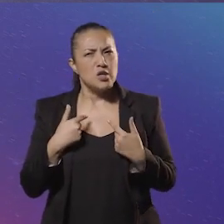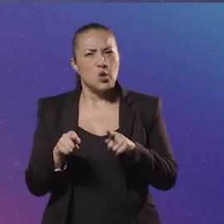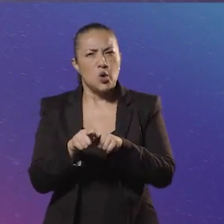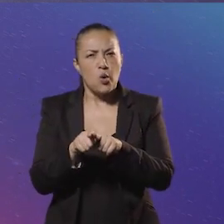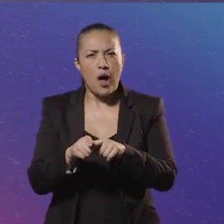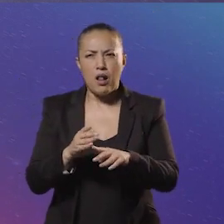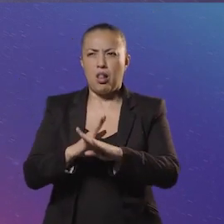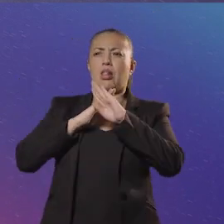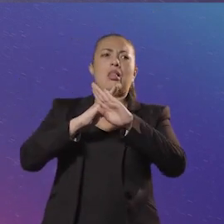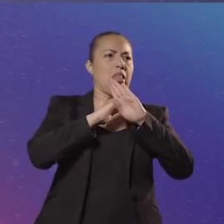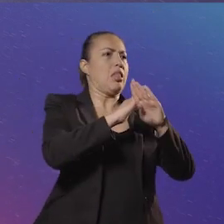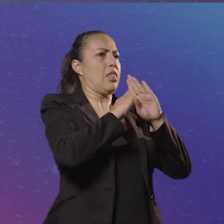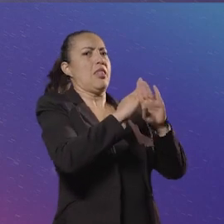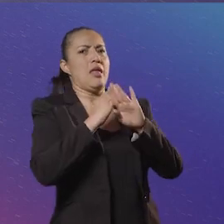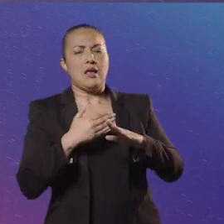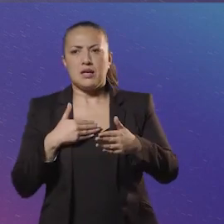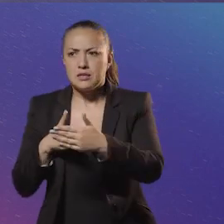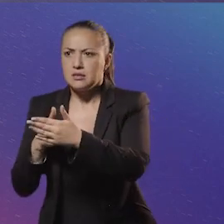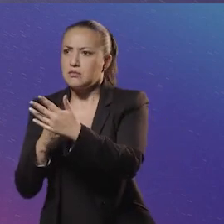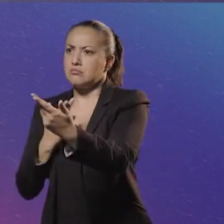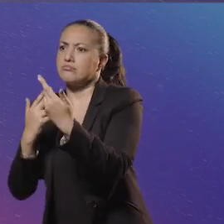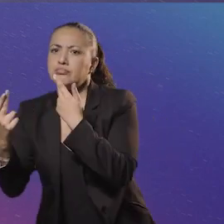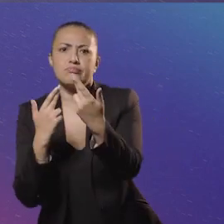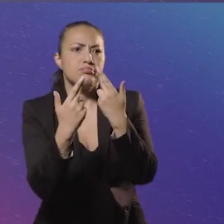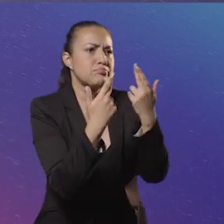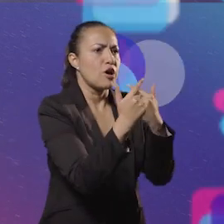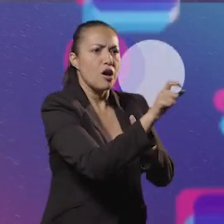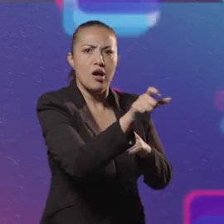se me está privando también ese relacionamiento con el otro.